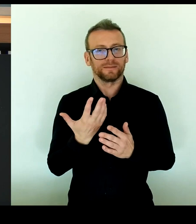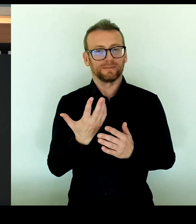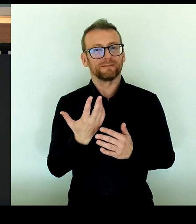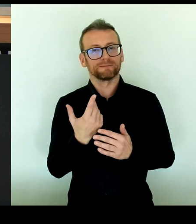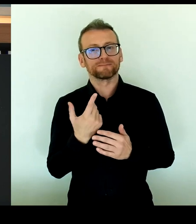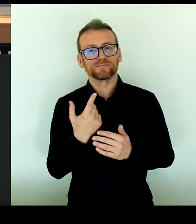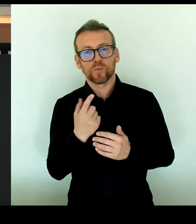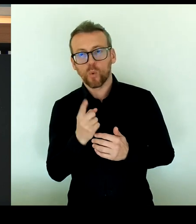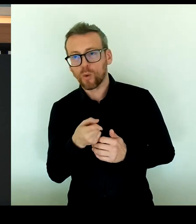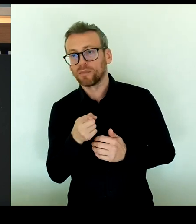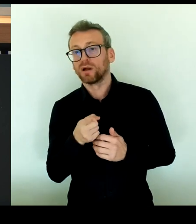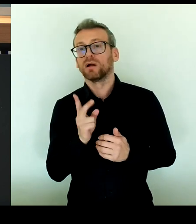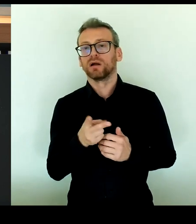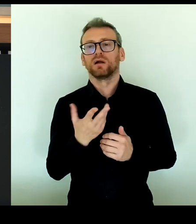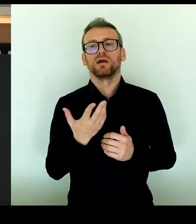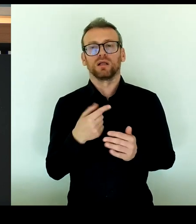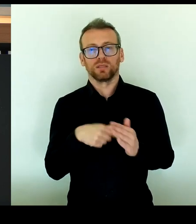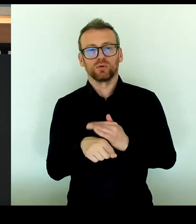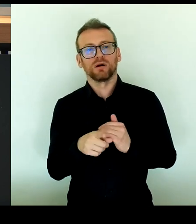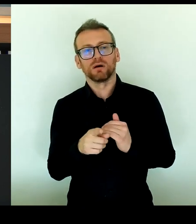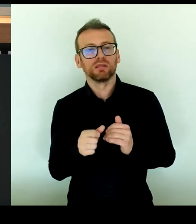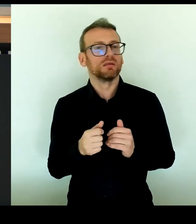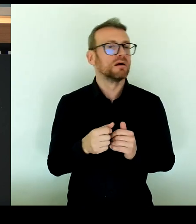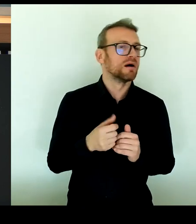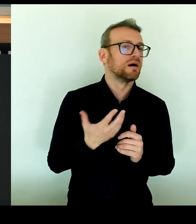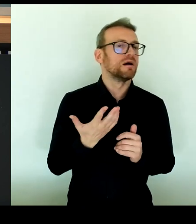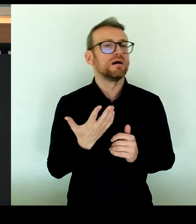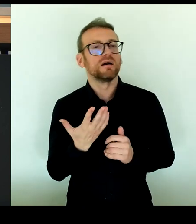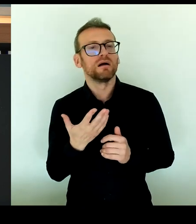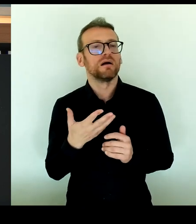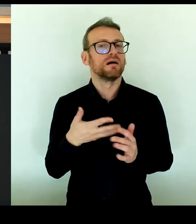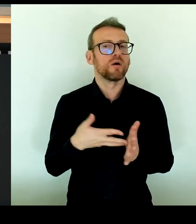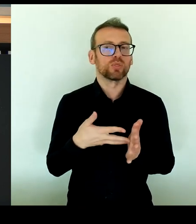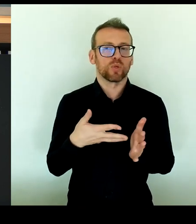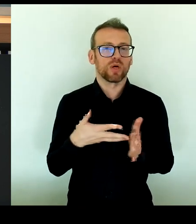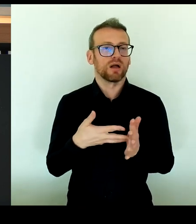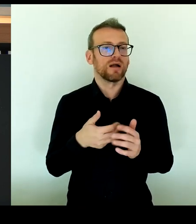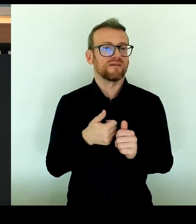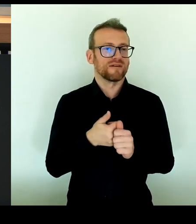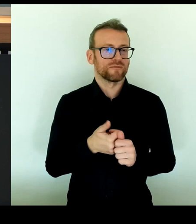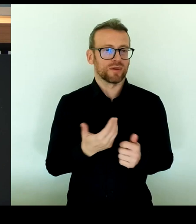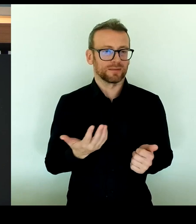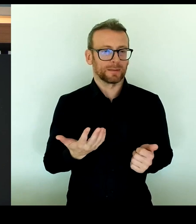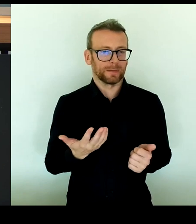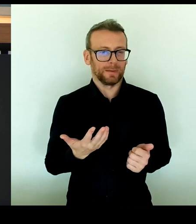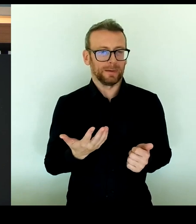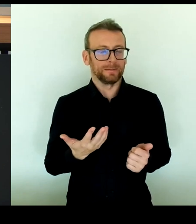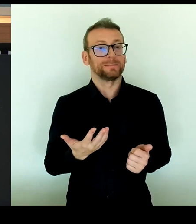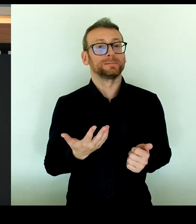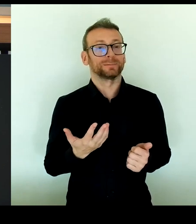Oder die Debatte zum Einsatz von Social Media durch öffentliche Stellen trifft genau diesen Kern.